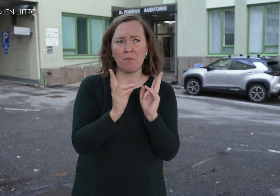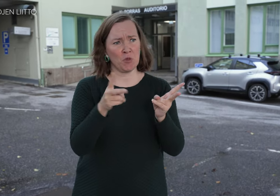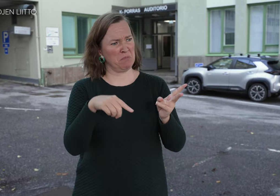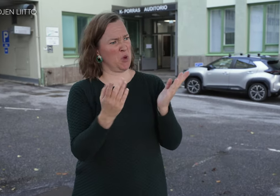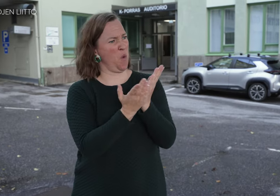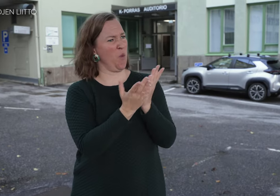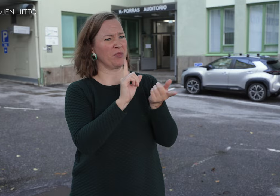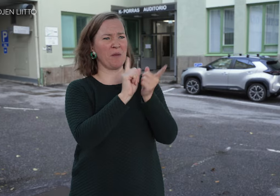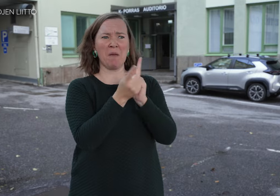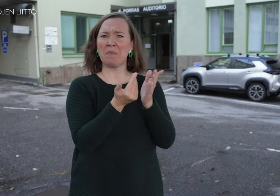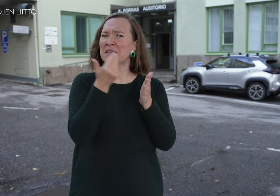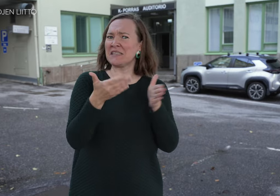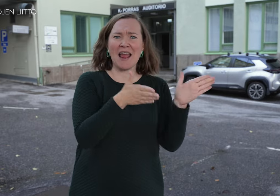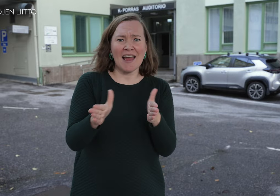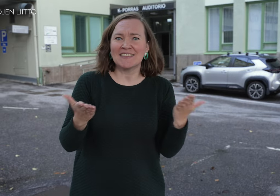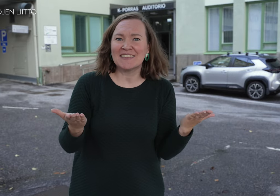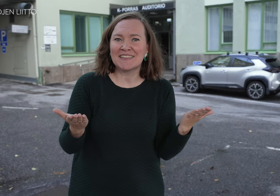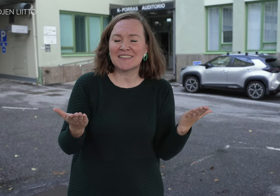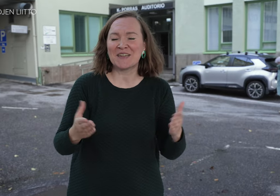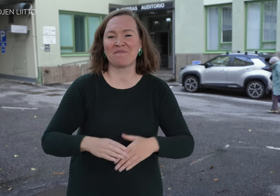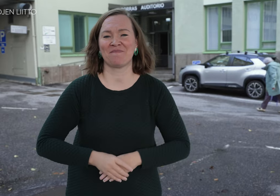Otamme myös selvää, miksi tällainen tapaaminen on ylipäätään järjestetty.